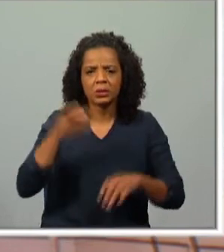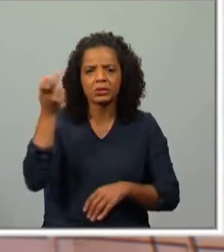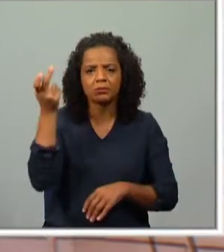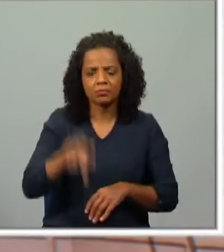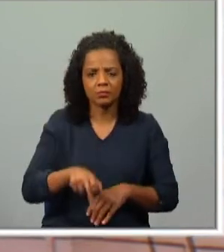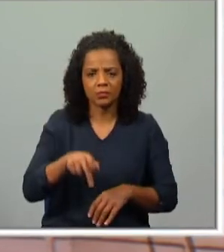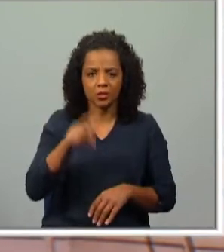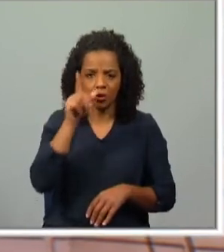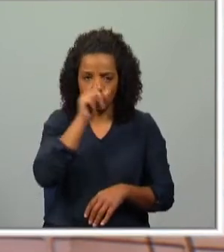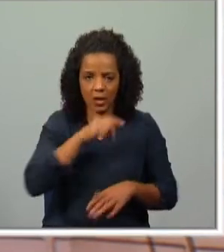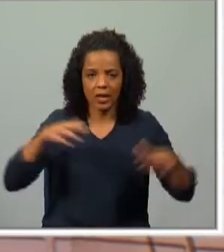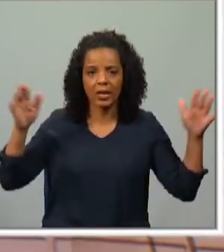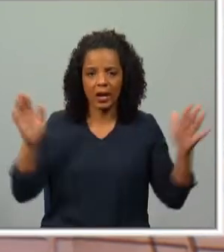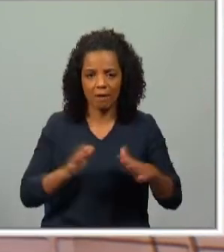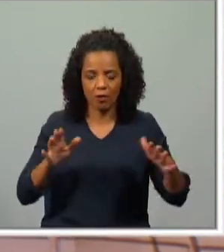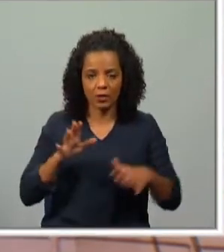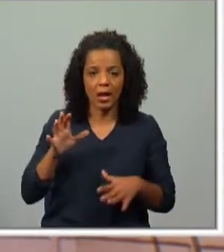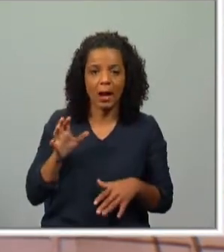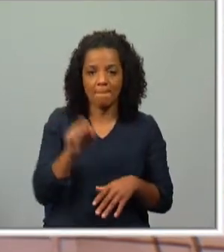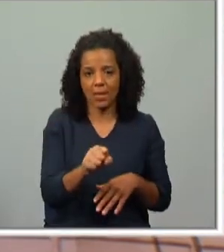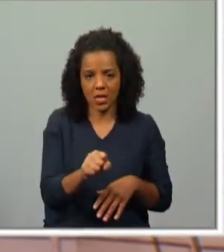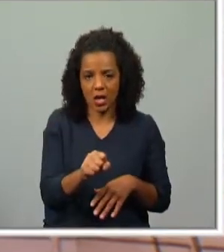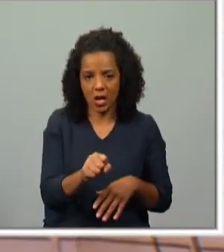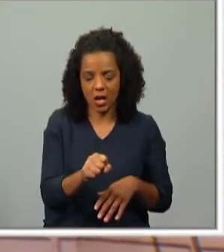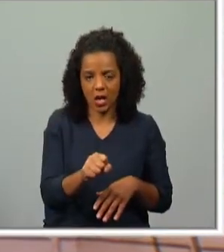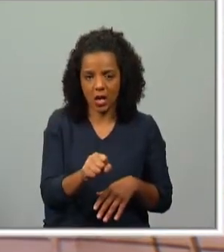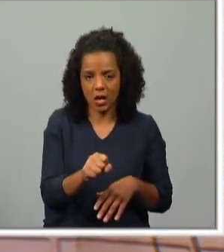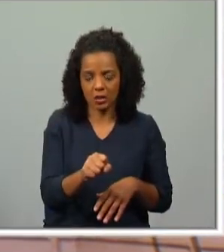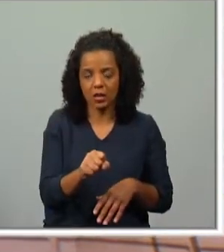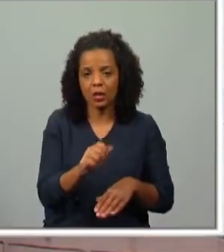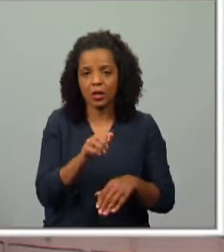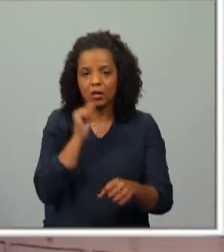a gaivota que foi apanhada por uma onda de petróleo quenga 被抓住的海鷗油浪